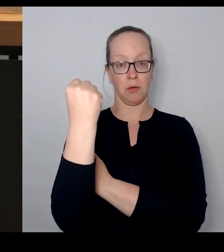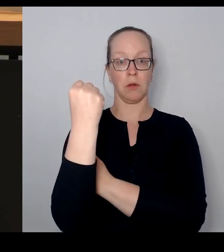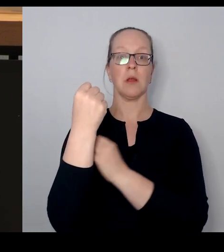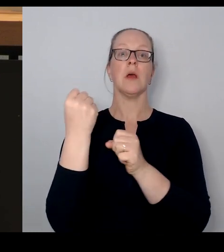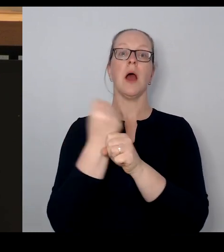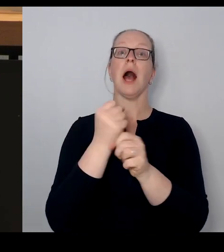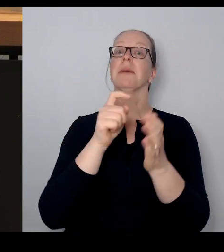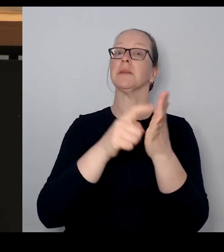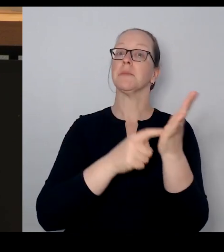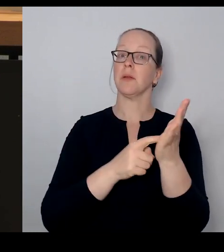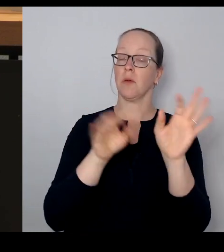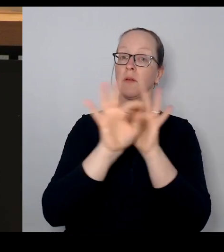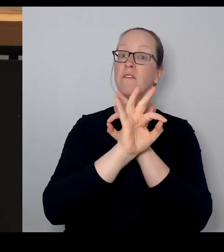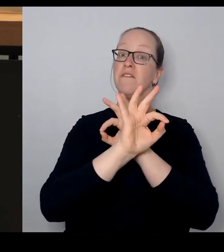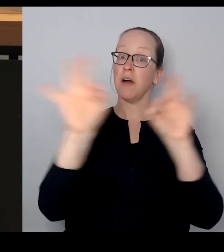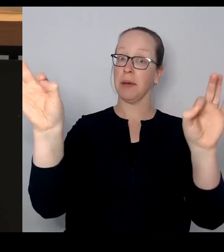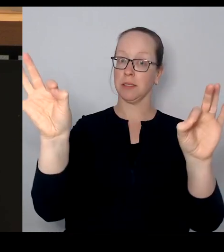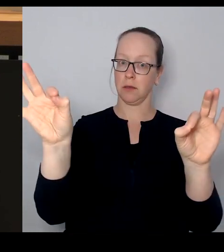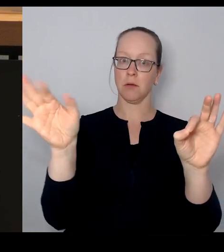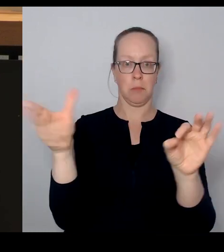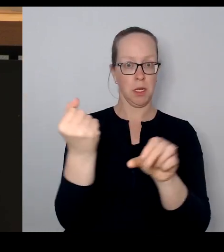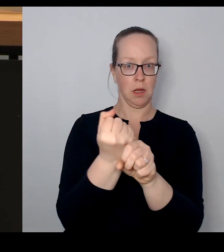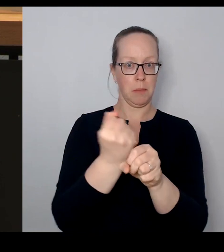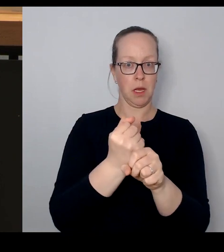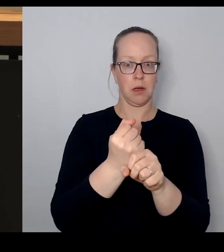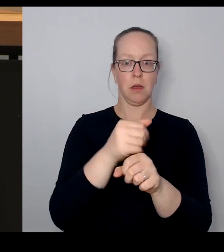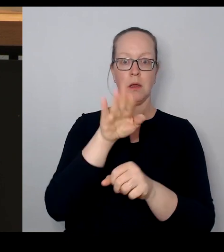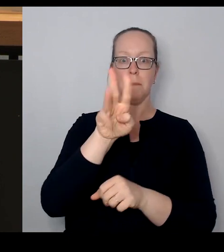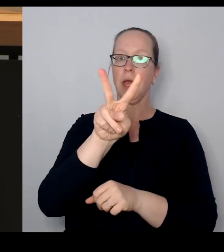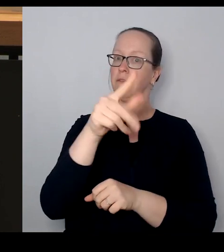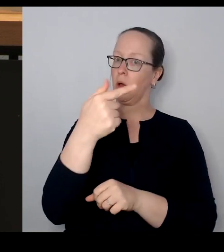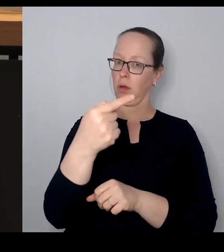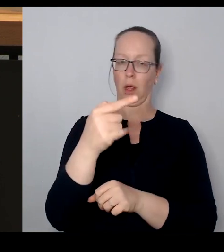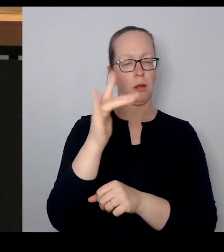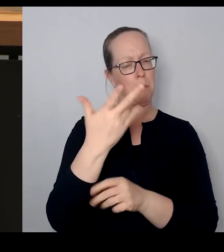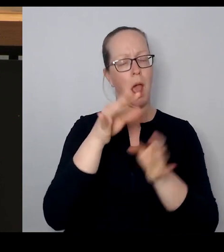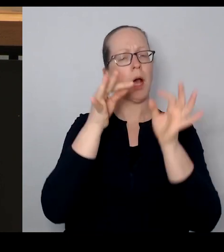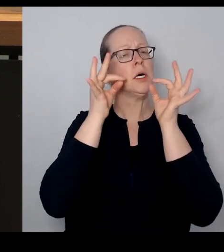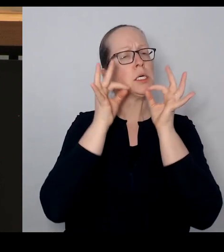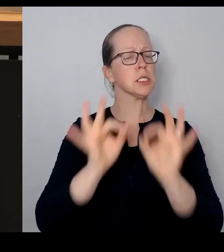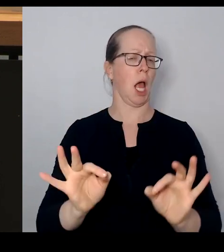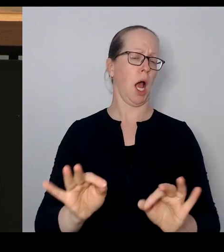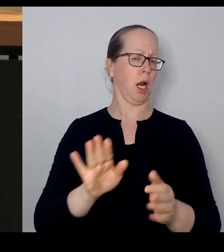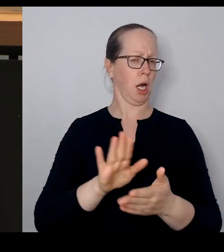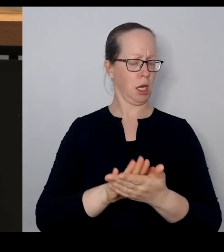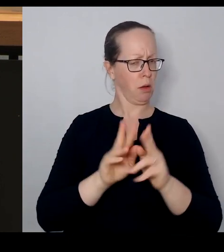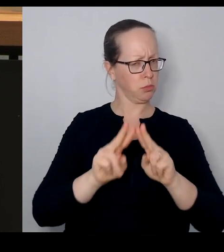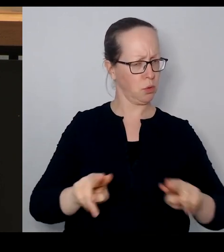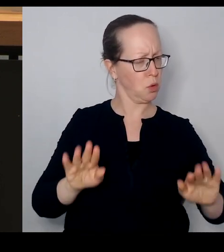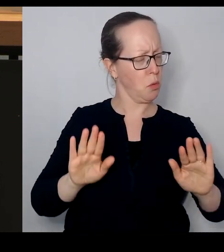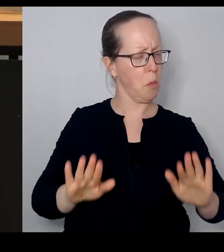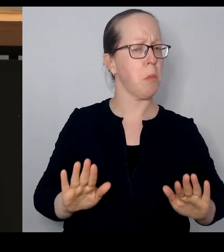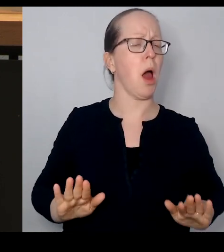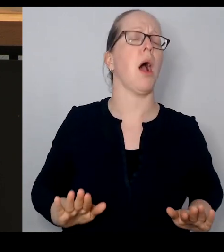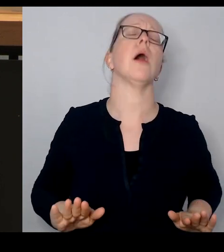mehr Sachlichkeit angebracht. Und wenn Sie die an den Tag legen würden, wenn Sie die Wenn Sie die an den Tag legen würden,